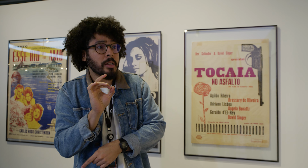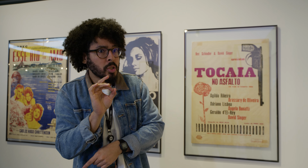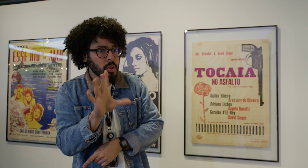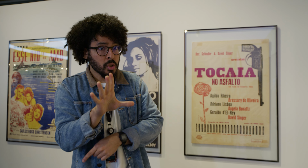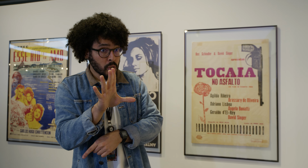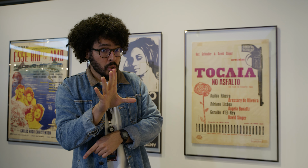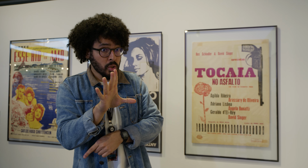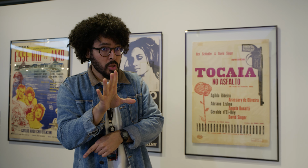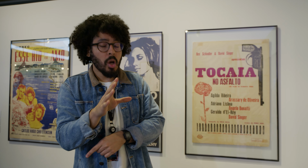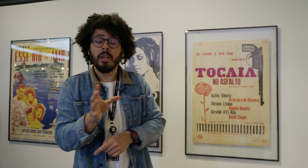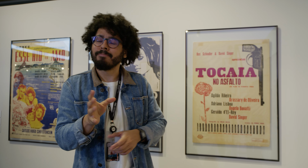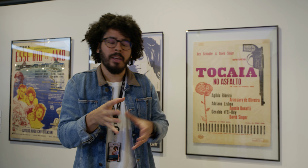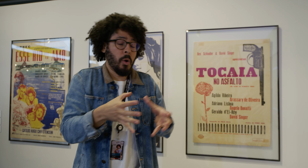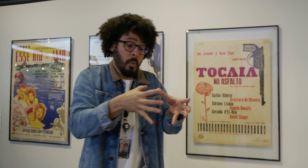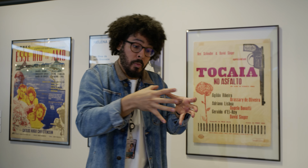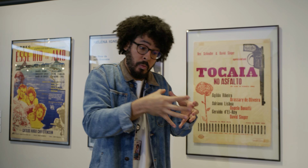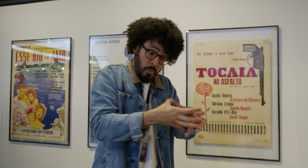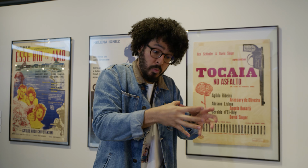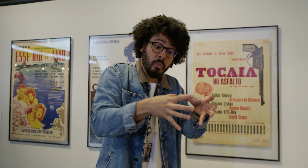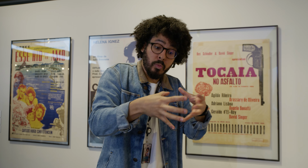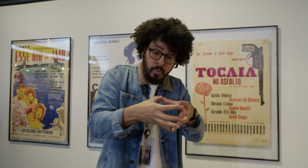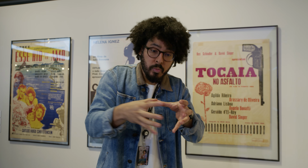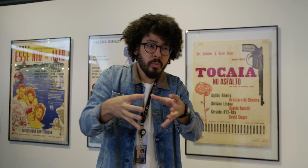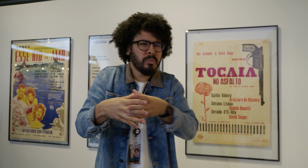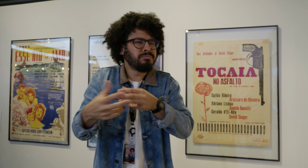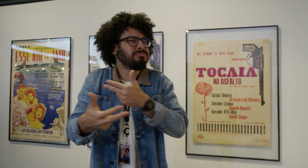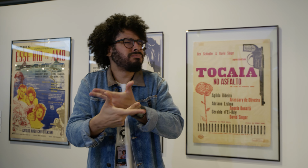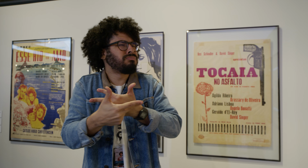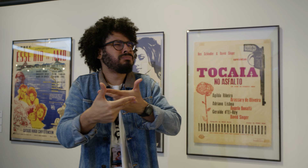Aqui existem cartazes, roteiros e diversos outros documentos que contam